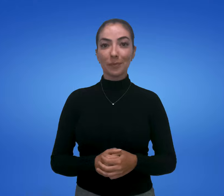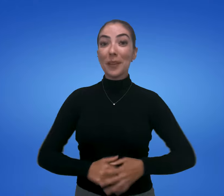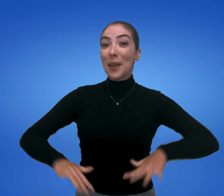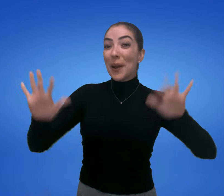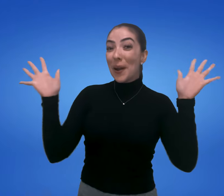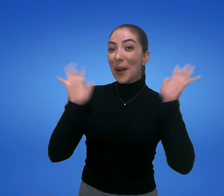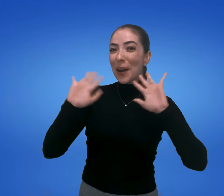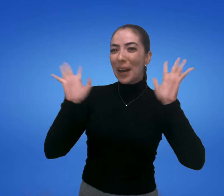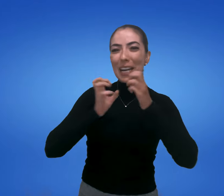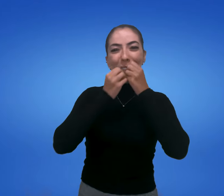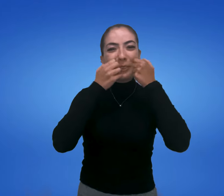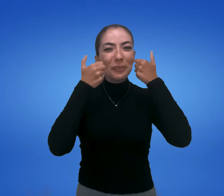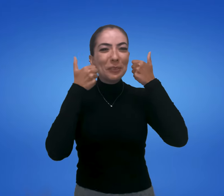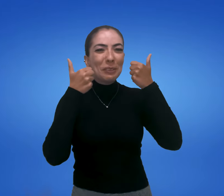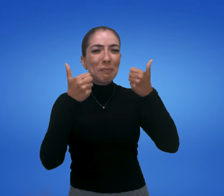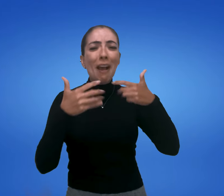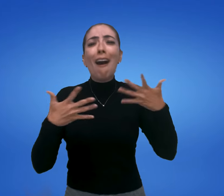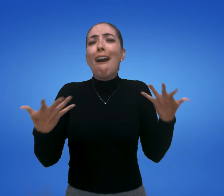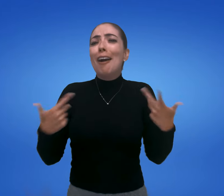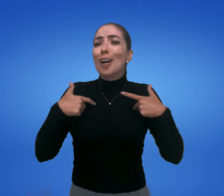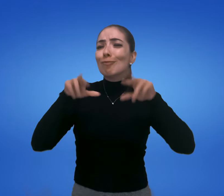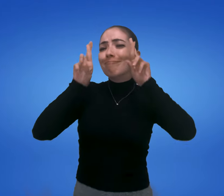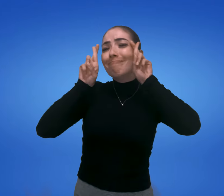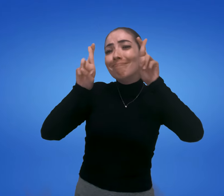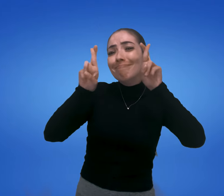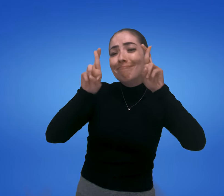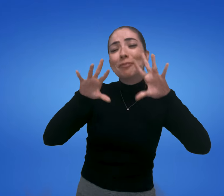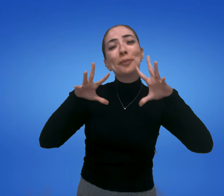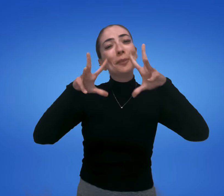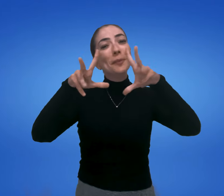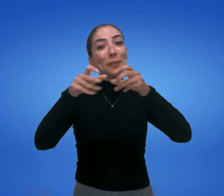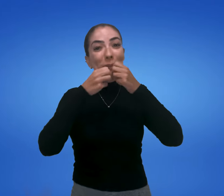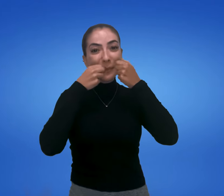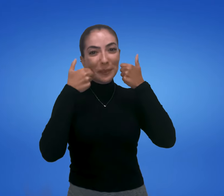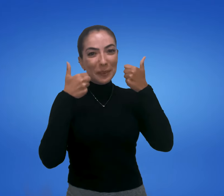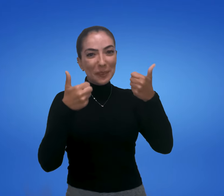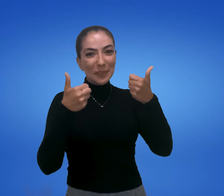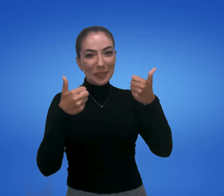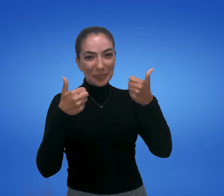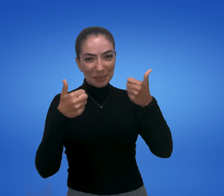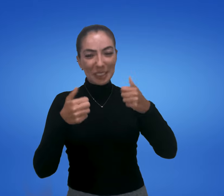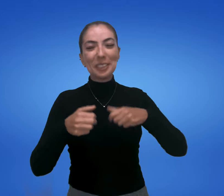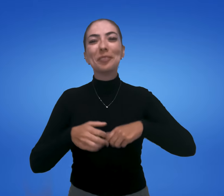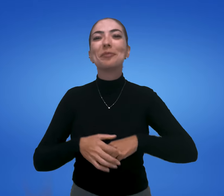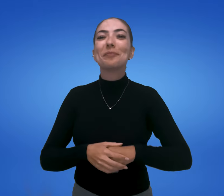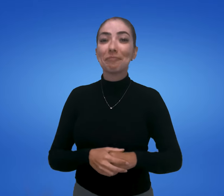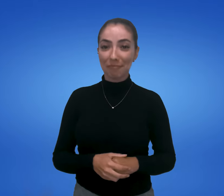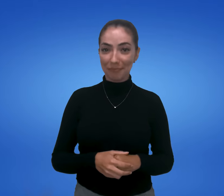Olá tudo bem? Eu espero que todos vocês estejam muito bem!